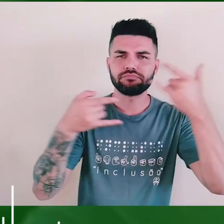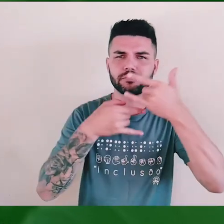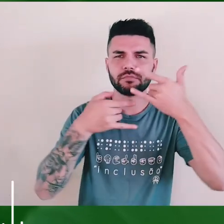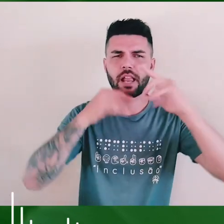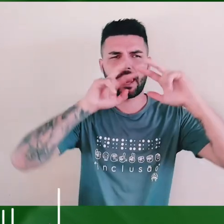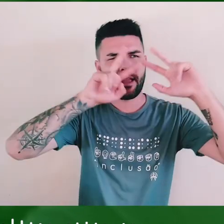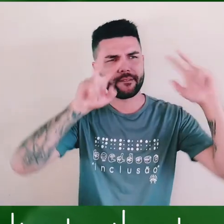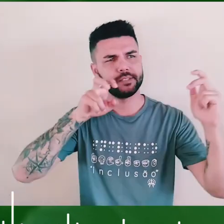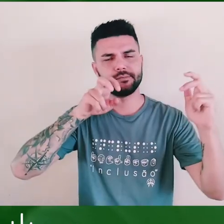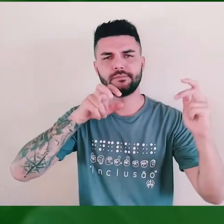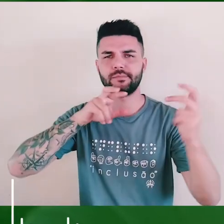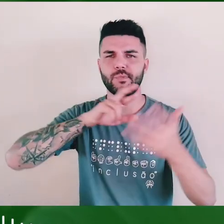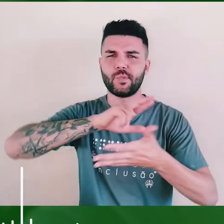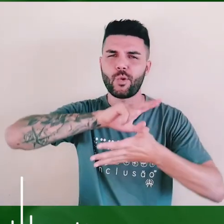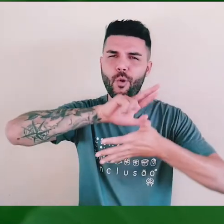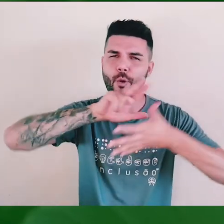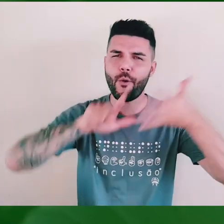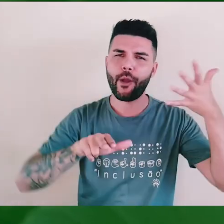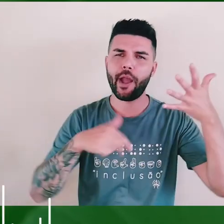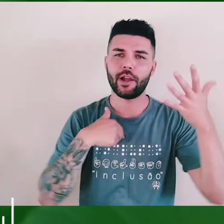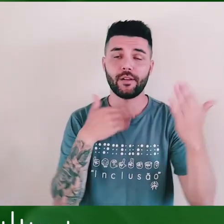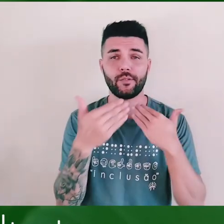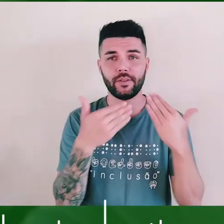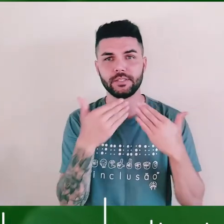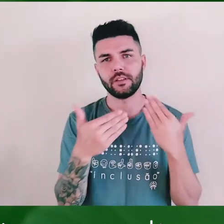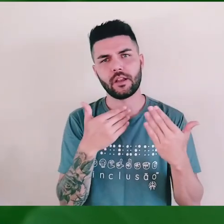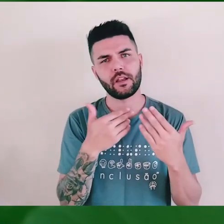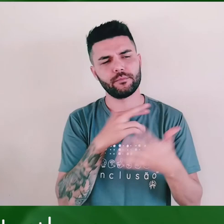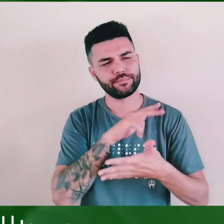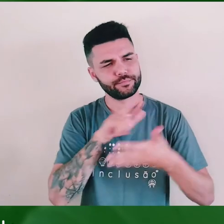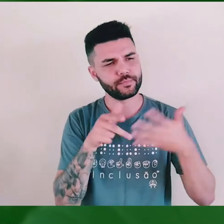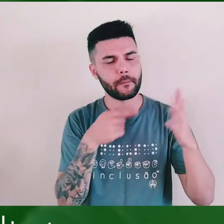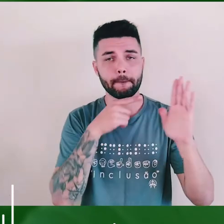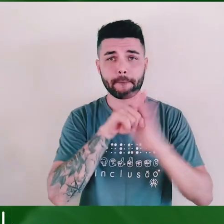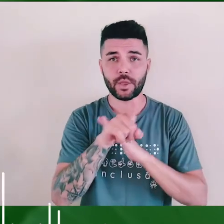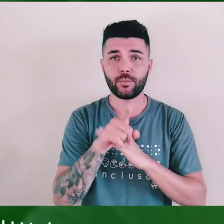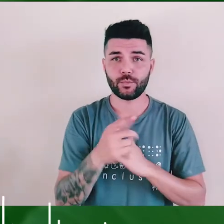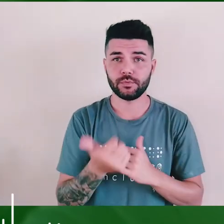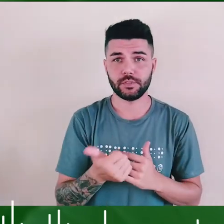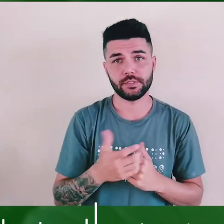gente tem que conversar, são muitas perguntas. A gente tentar fazer com que tudo dê certo